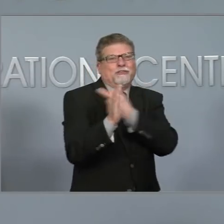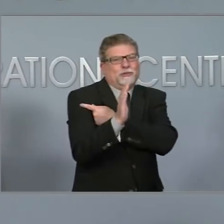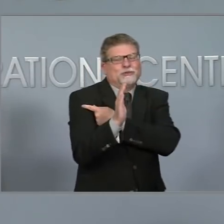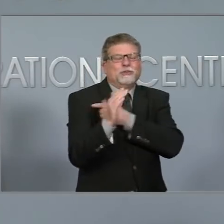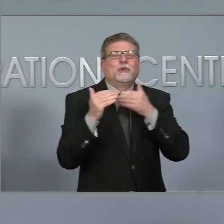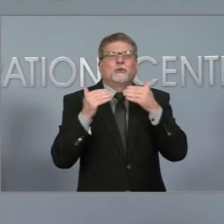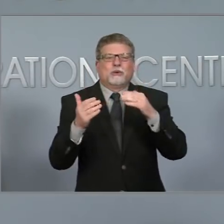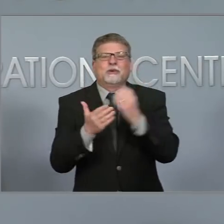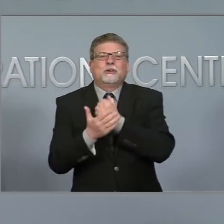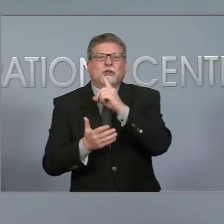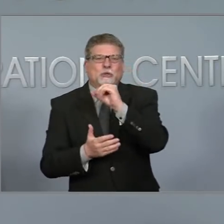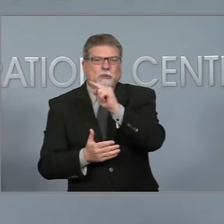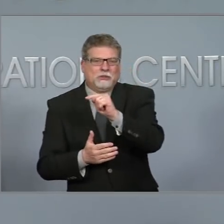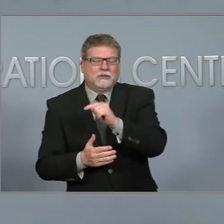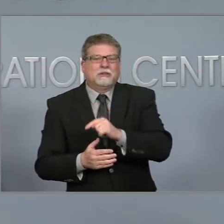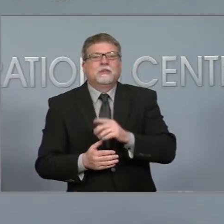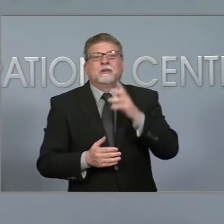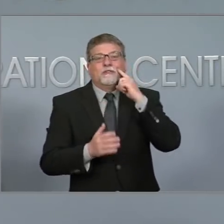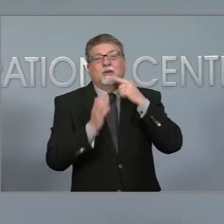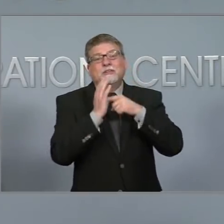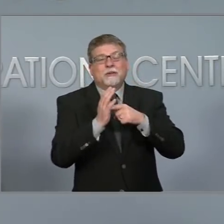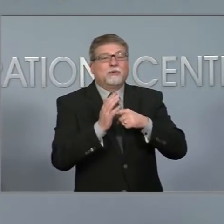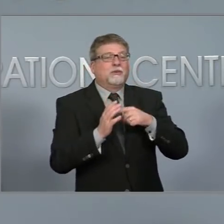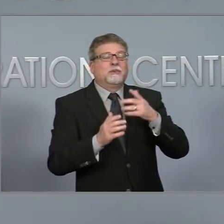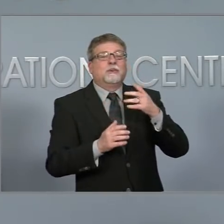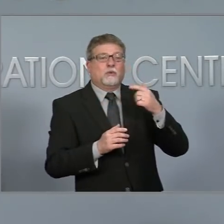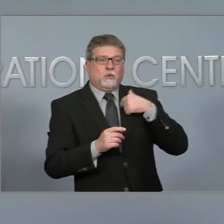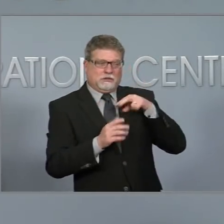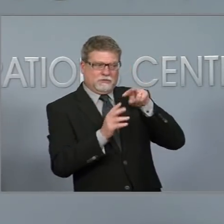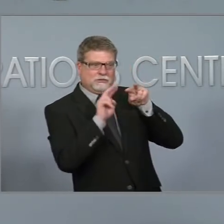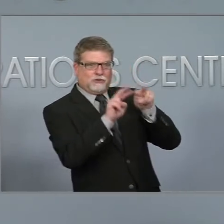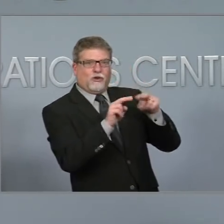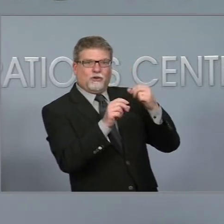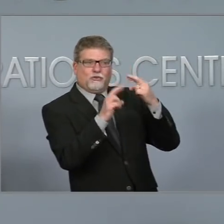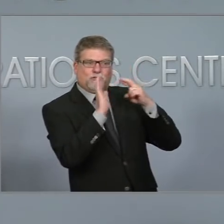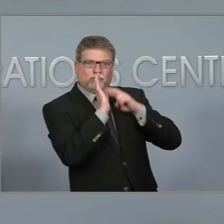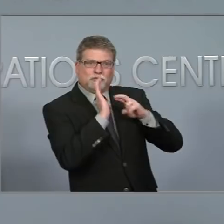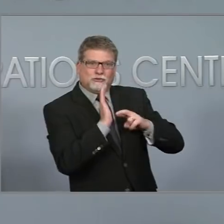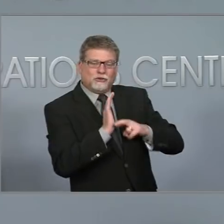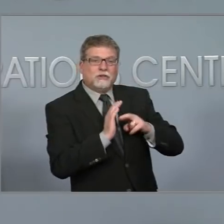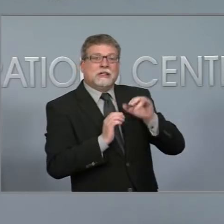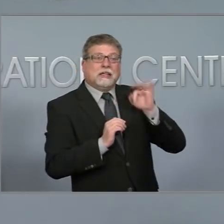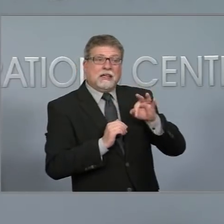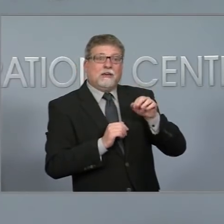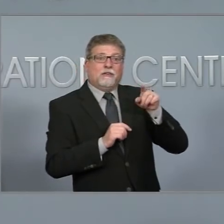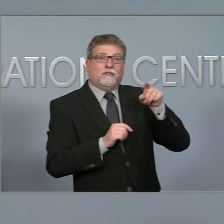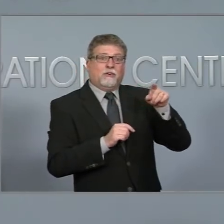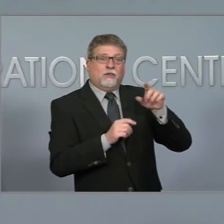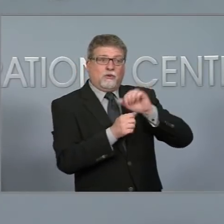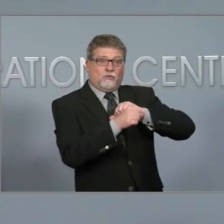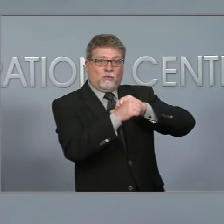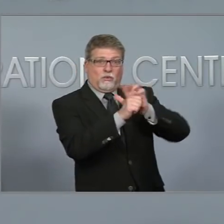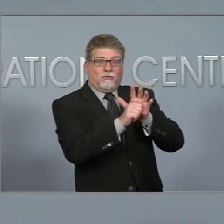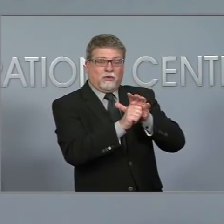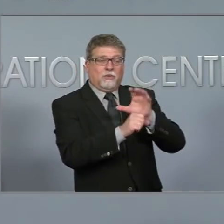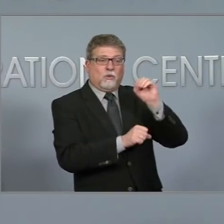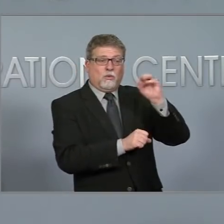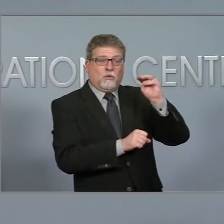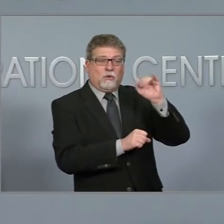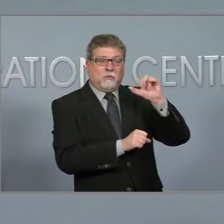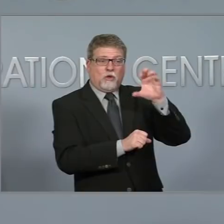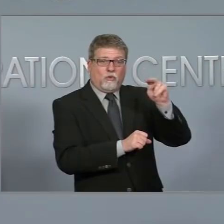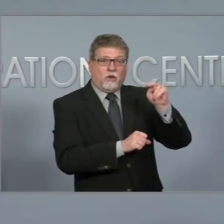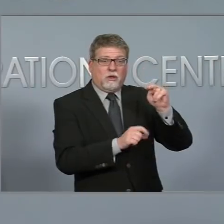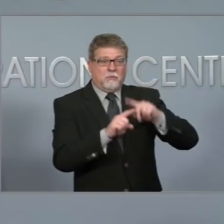ponerse el refuerzo que se lo